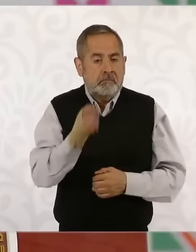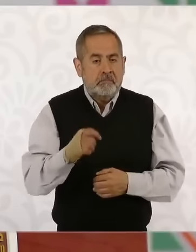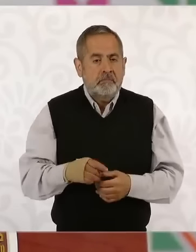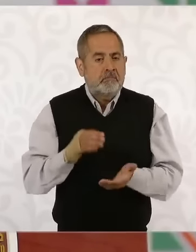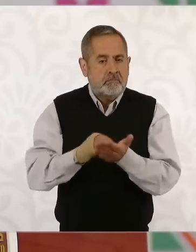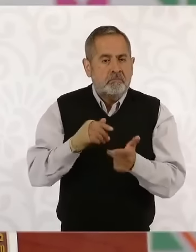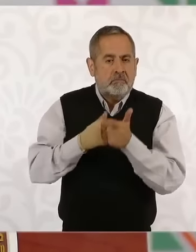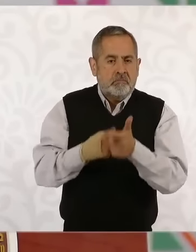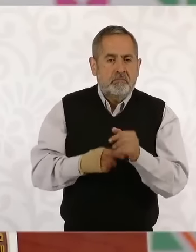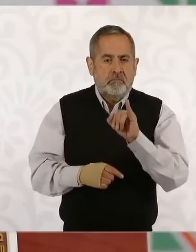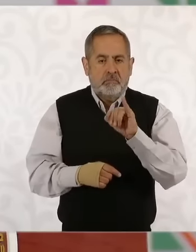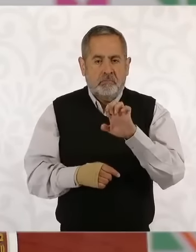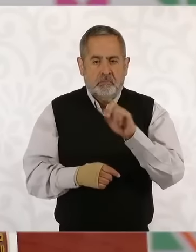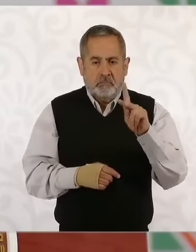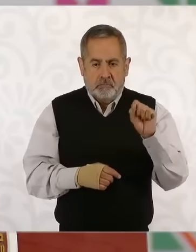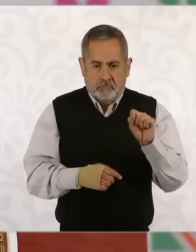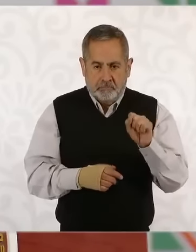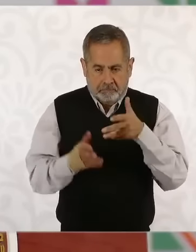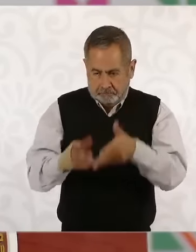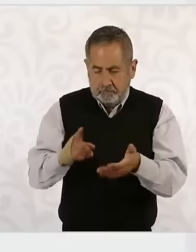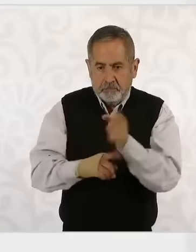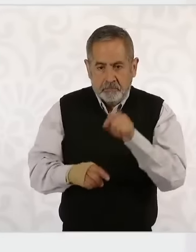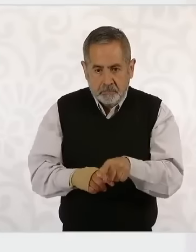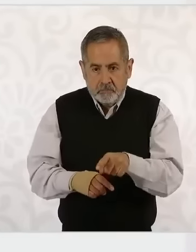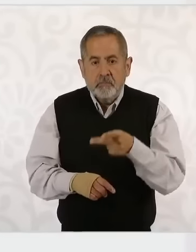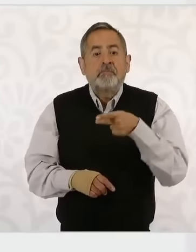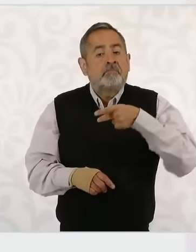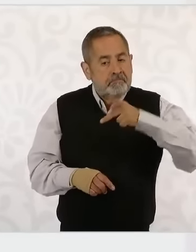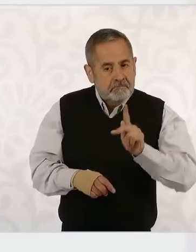parte del JEPS que se había planteado, pero hay un reconocimiento de los refresqueros de